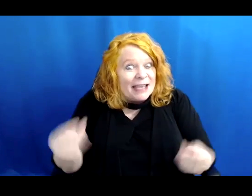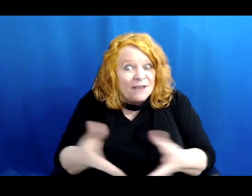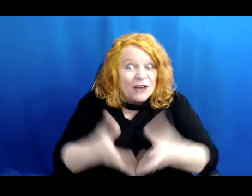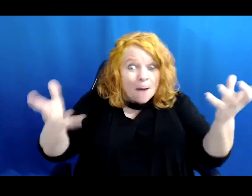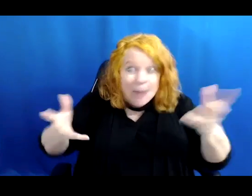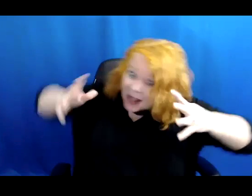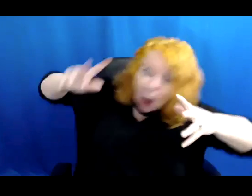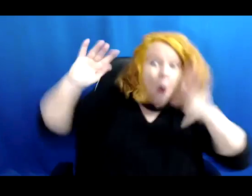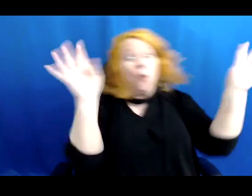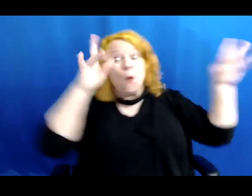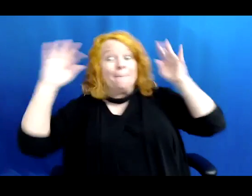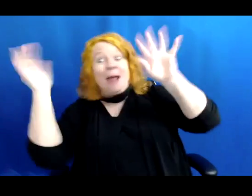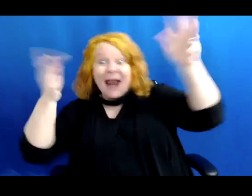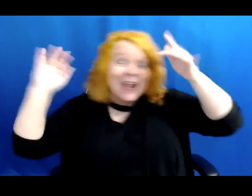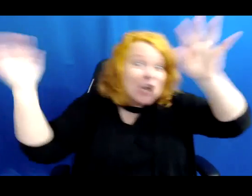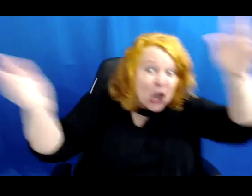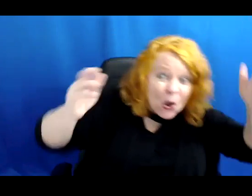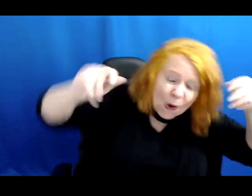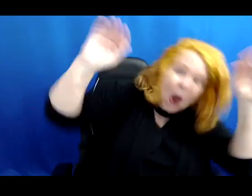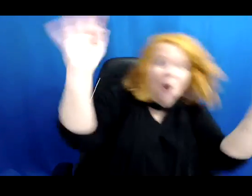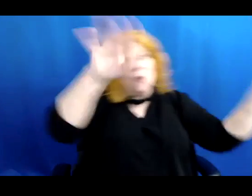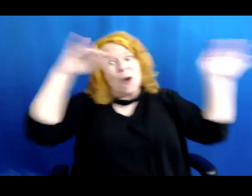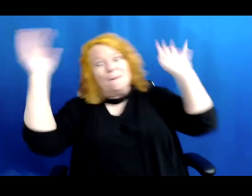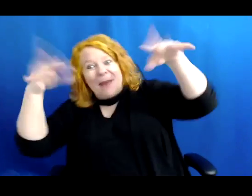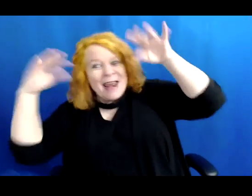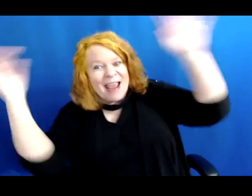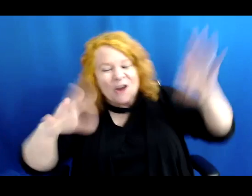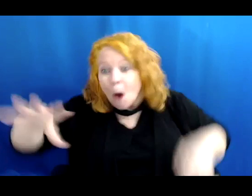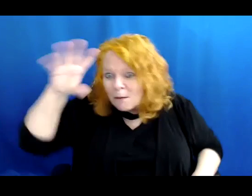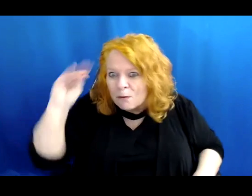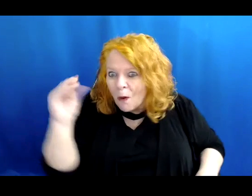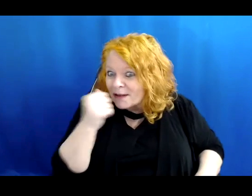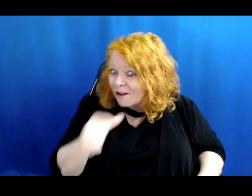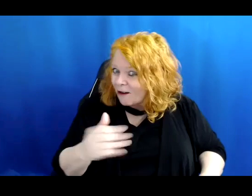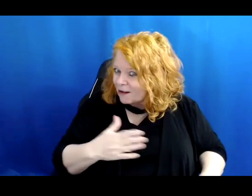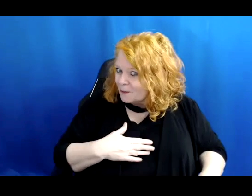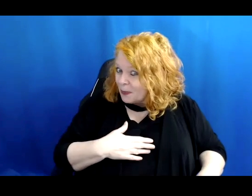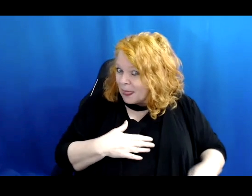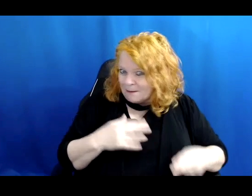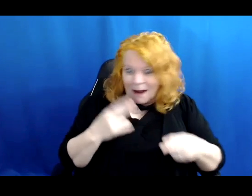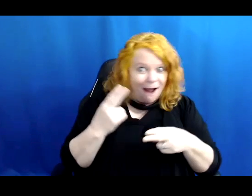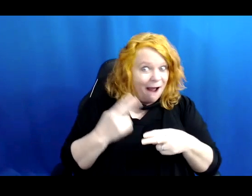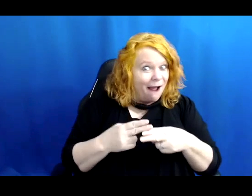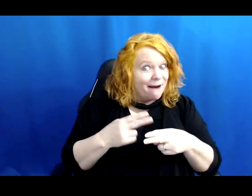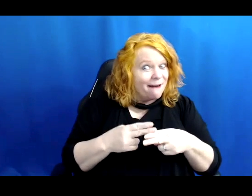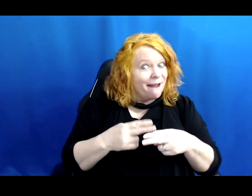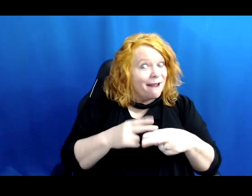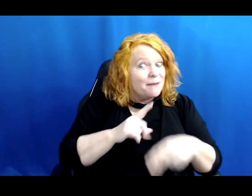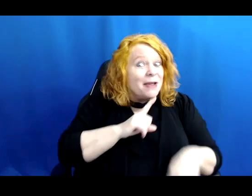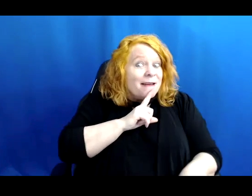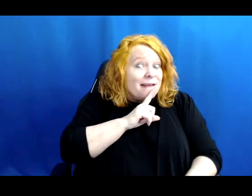Let us give it a big Whoopeedeedoo!. Whoopeedeedoo! boys and girls.